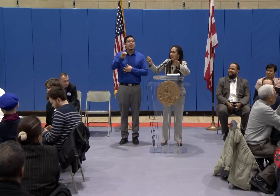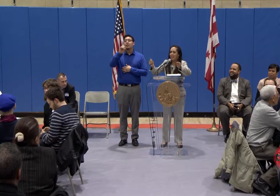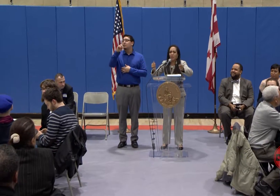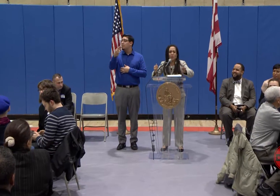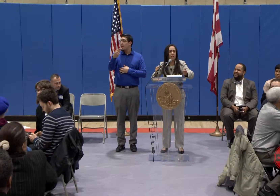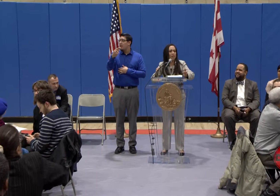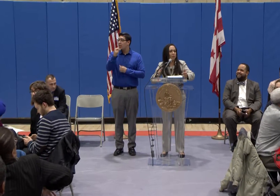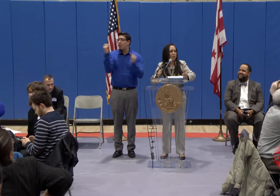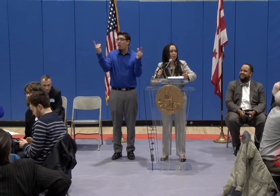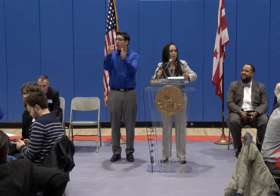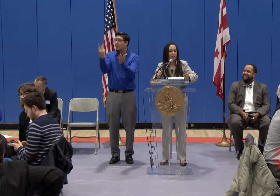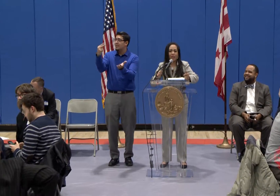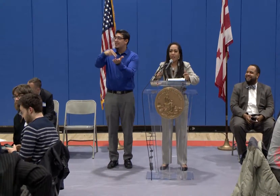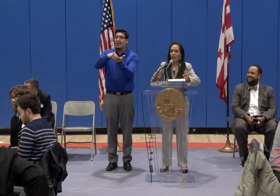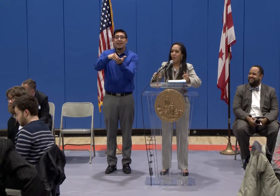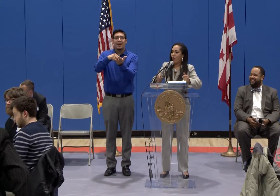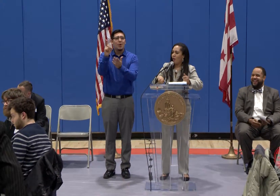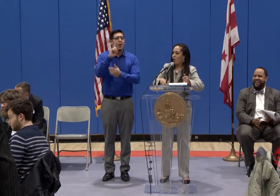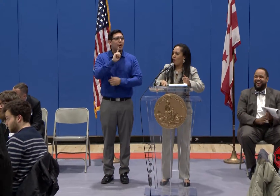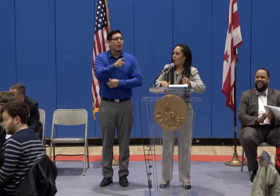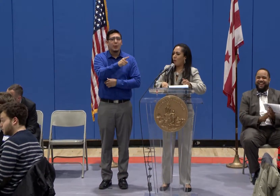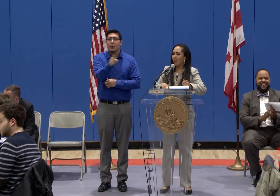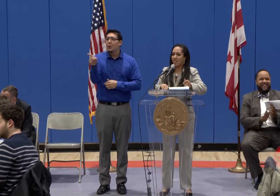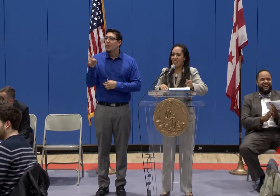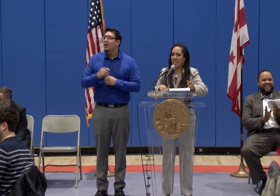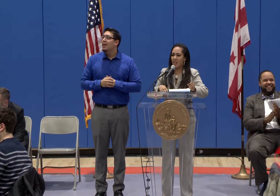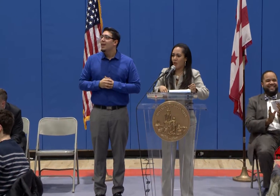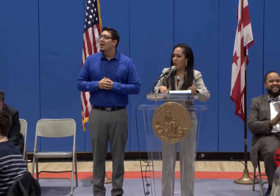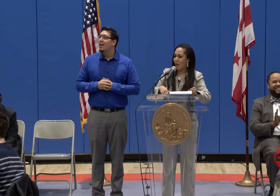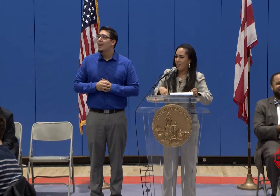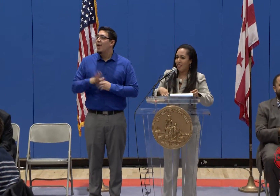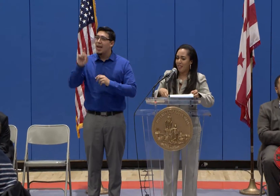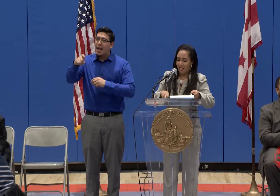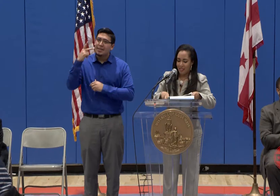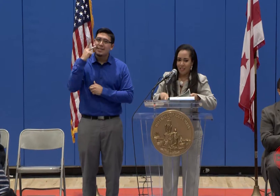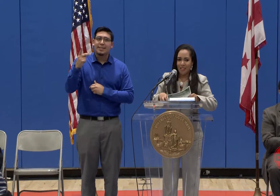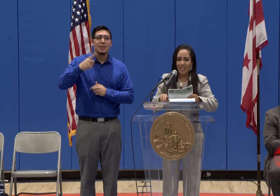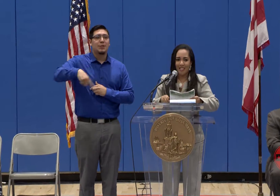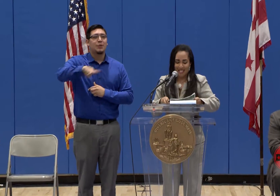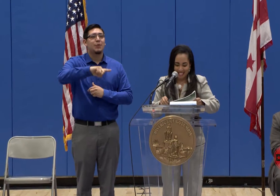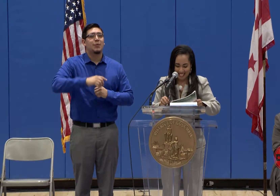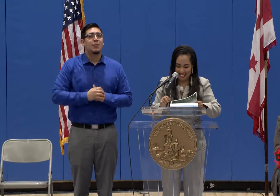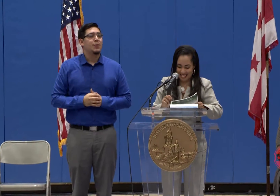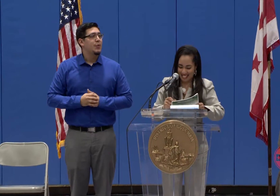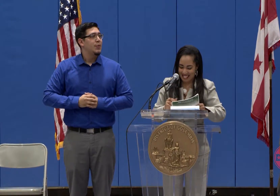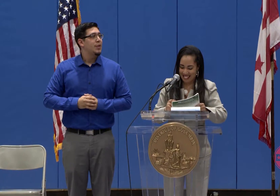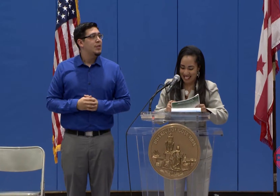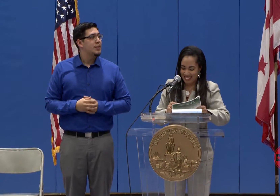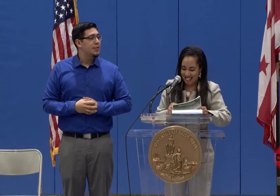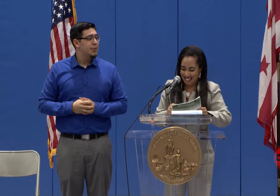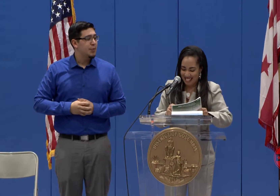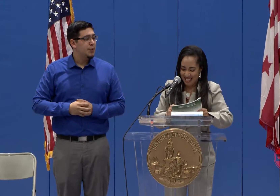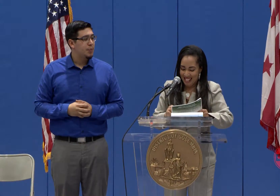STANDING? WHERE ARE YOU? WE WANT TO SEE YOU.